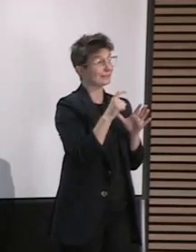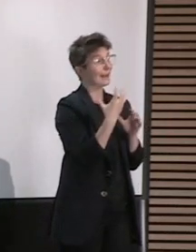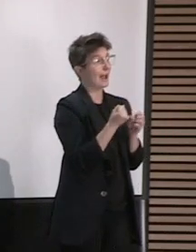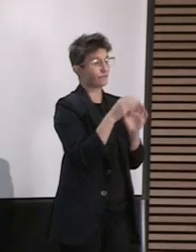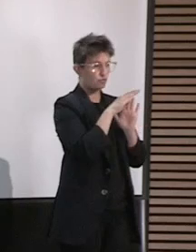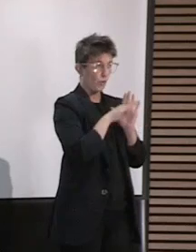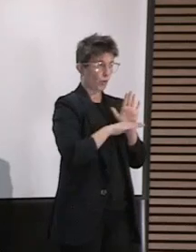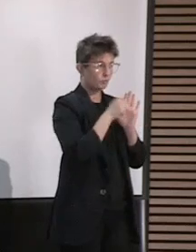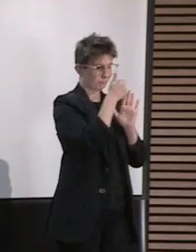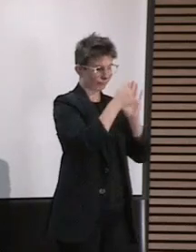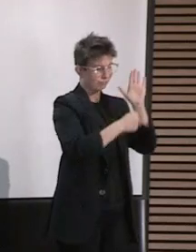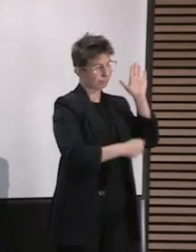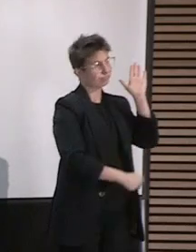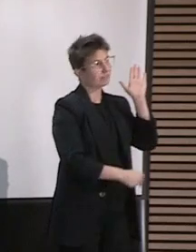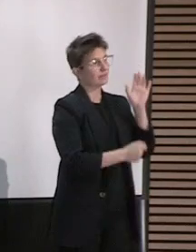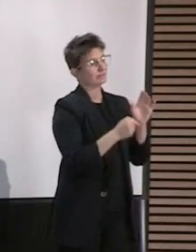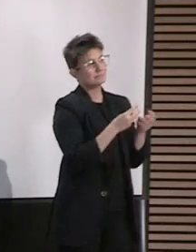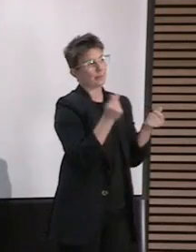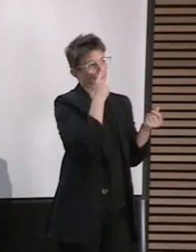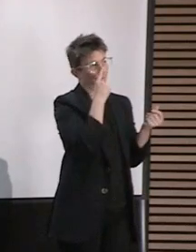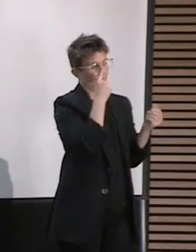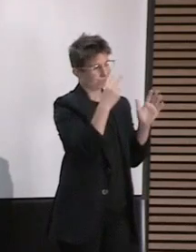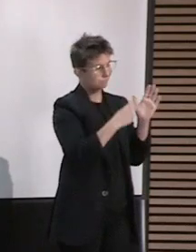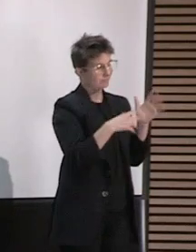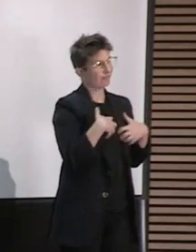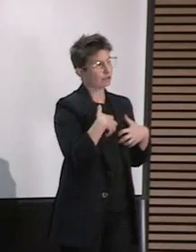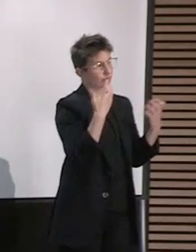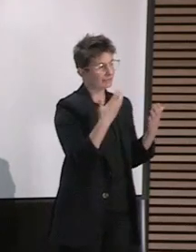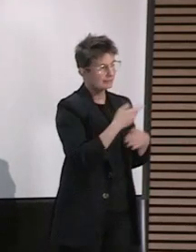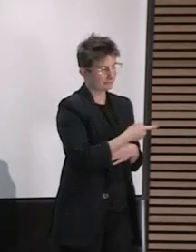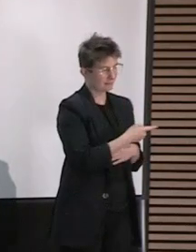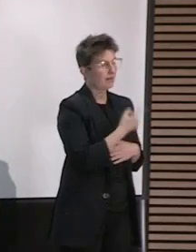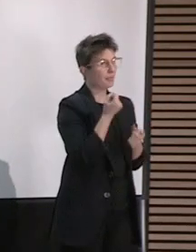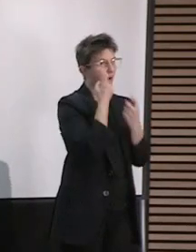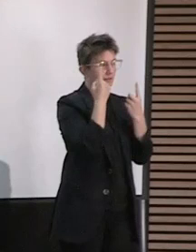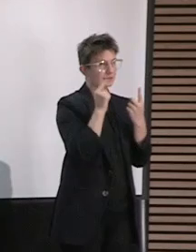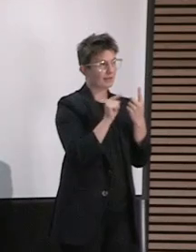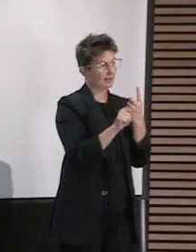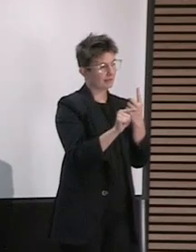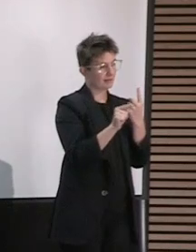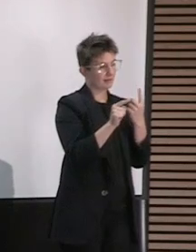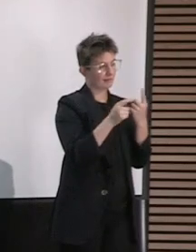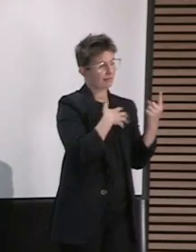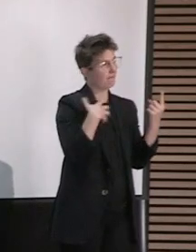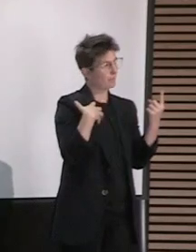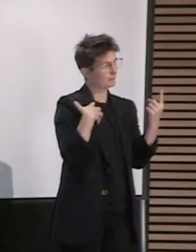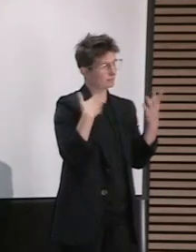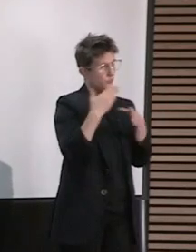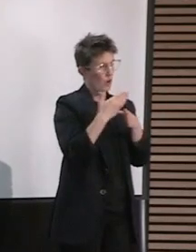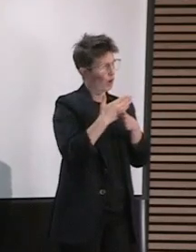kei te mohio au. He maha nga